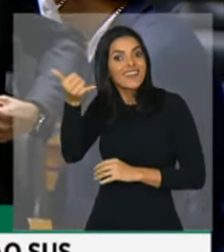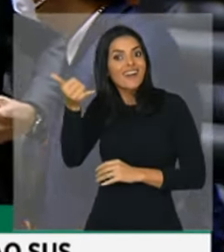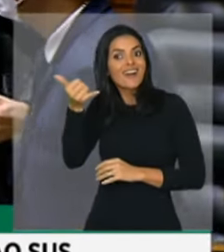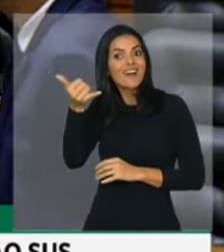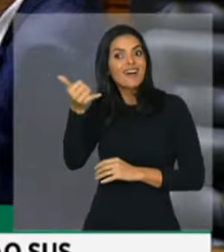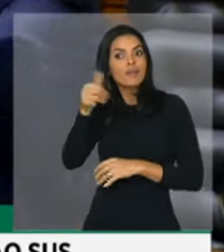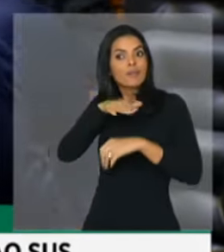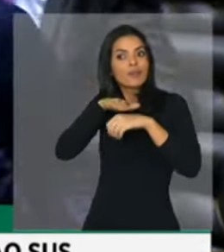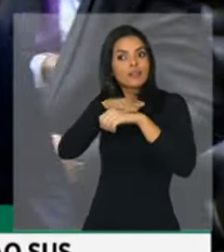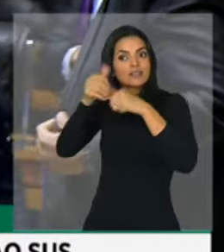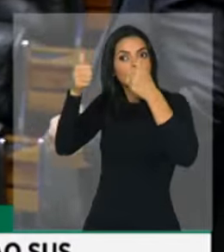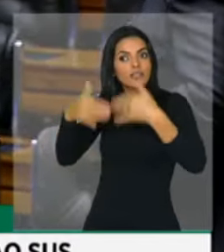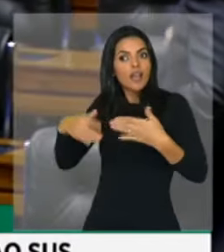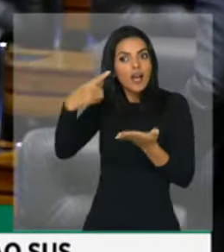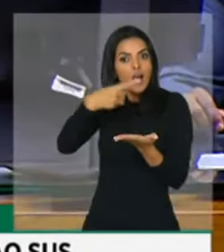[PRESIDENTE]: TEMPO